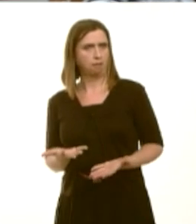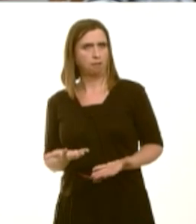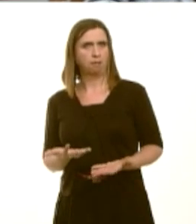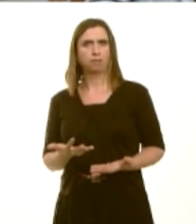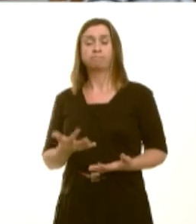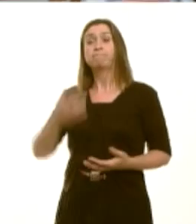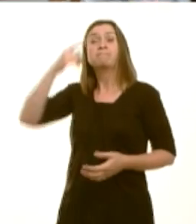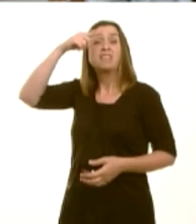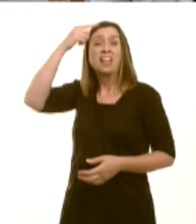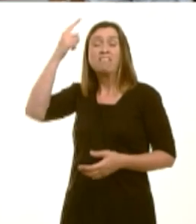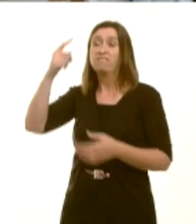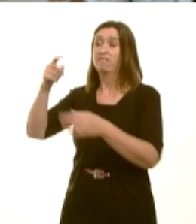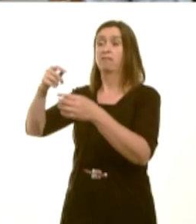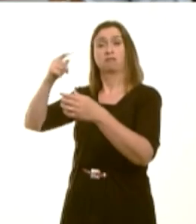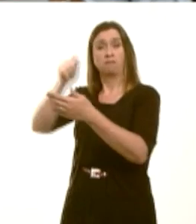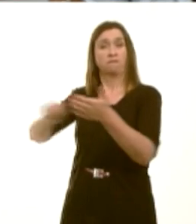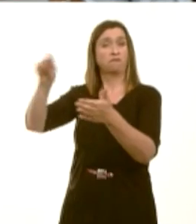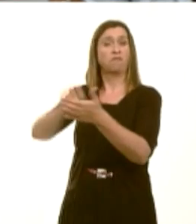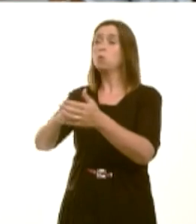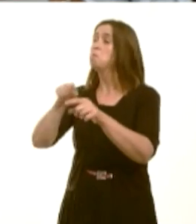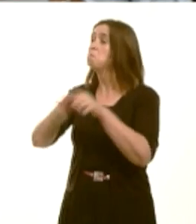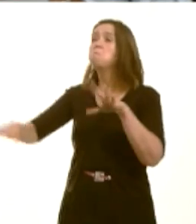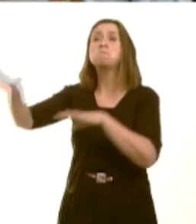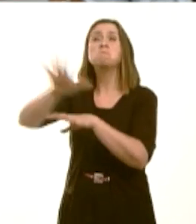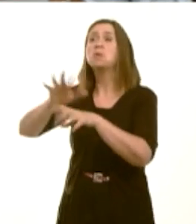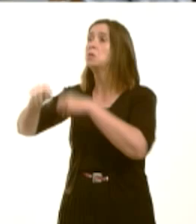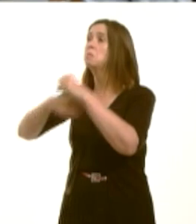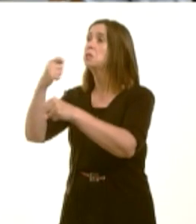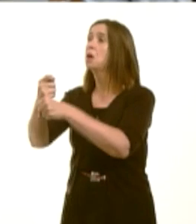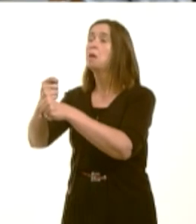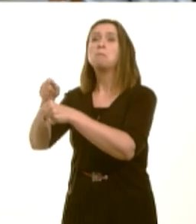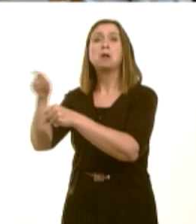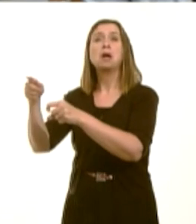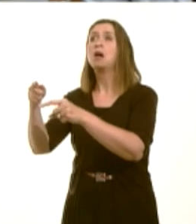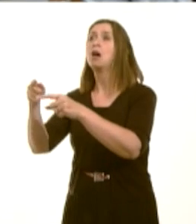pleidlais i adael yr Undeb Ewropeaidd ond bod Cymru aír Alban, a Gogledd Iwerddon,